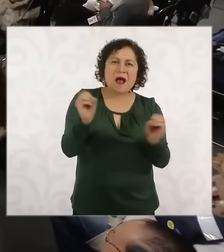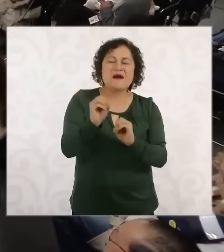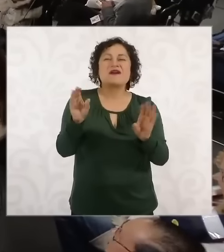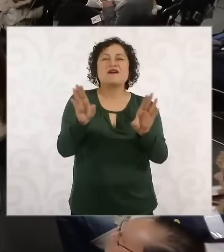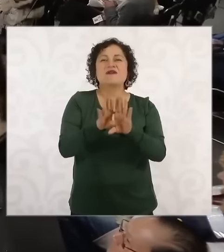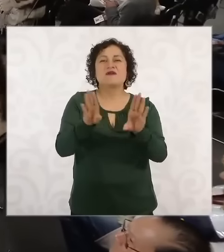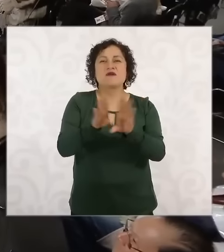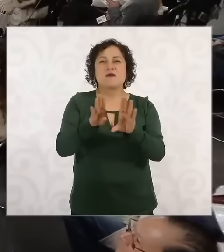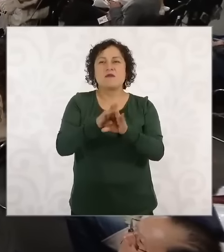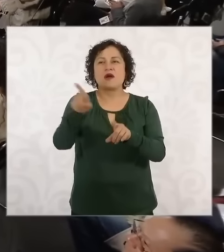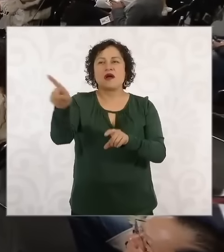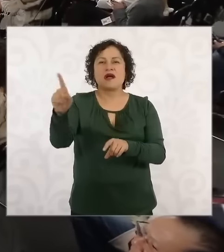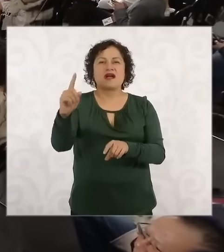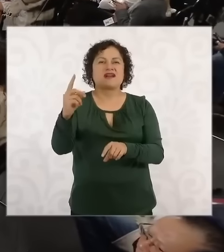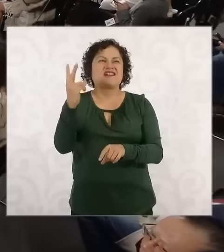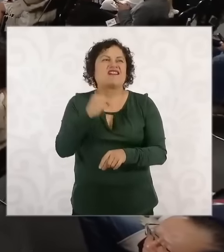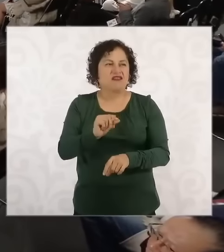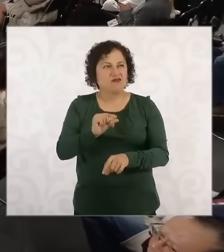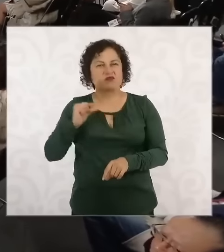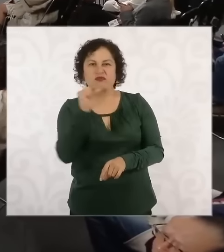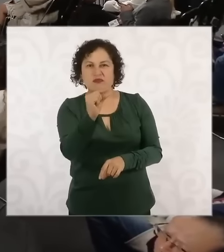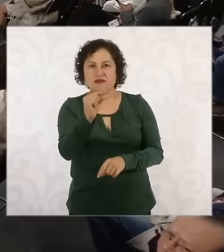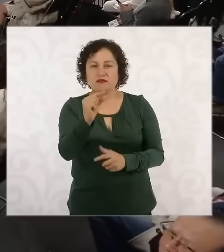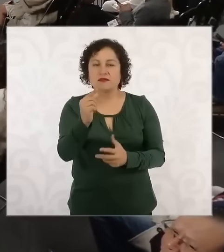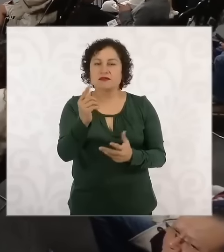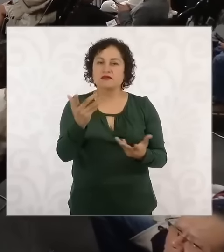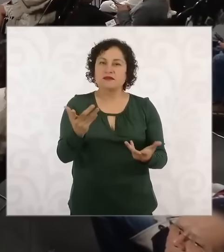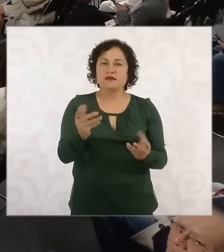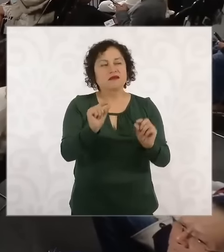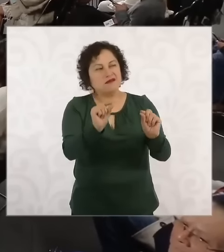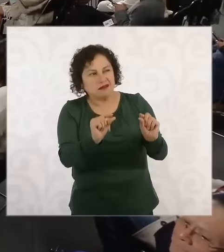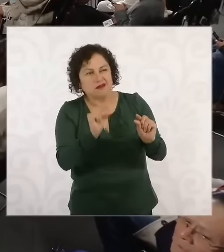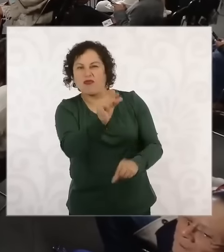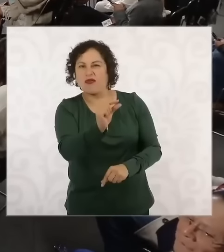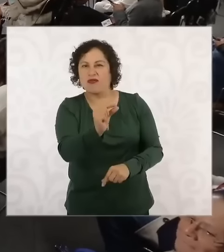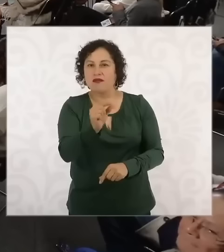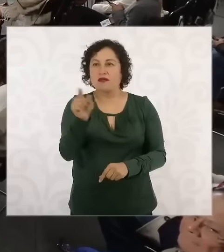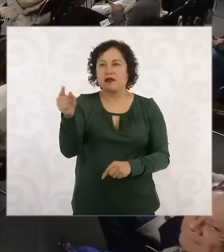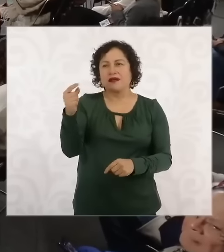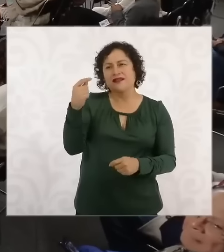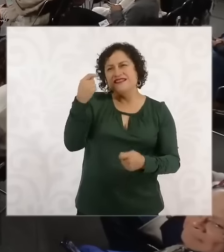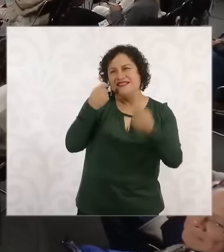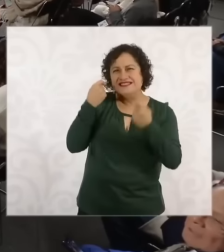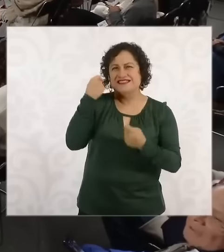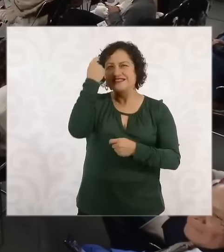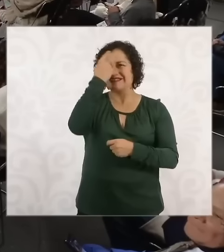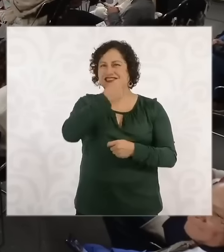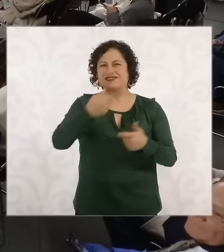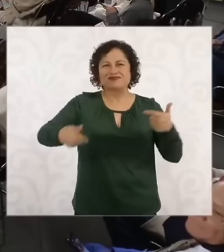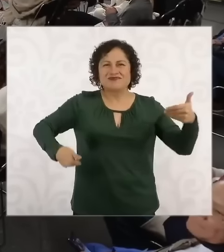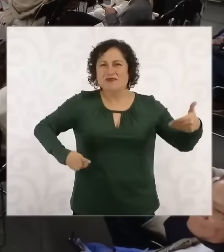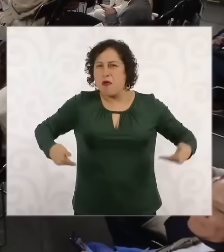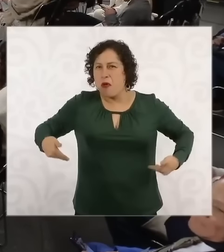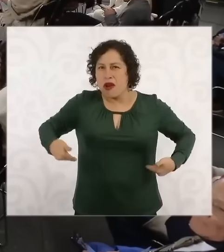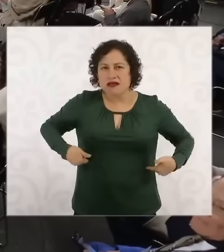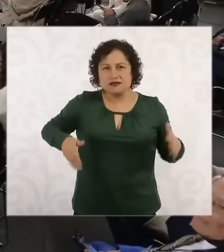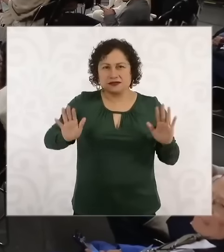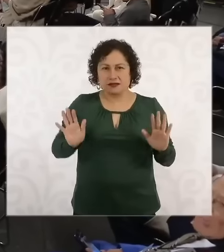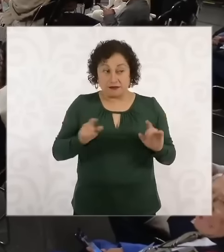ahorita te atienden, eh, déjame ver, molesta y dice, "Lo que queremos es que por lo menos nos